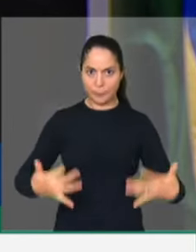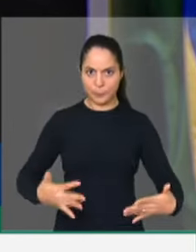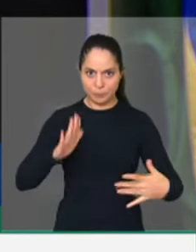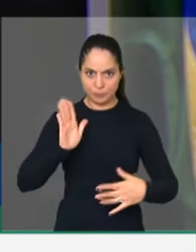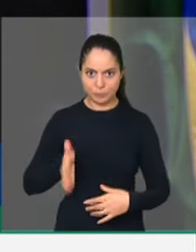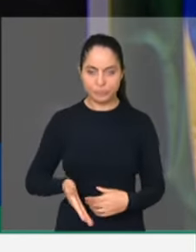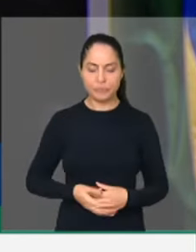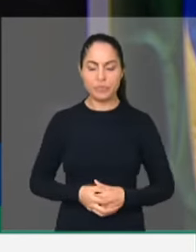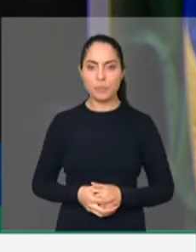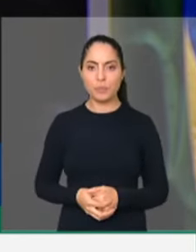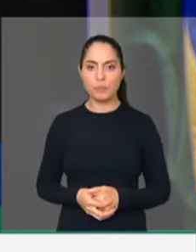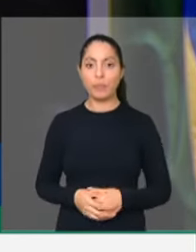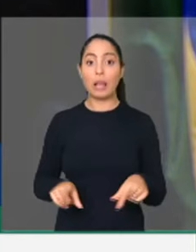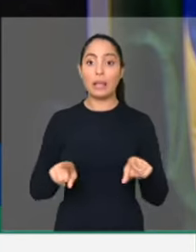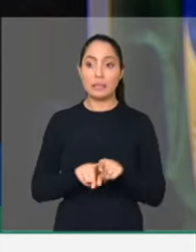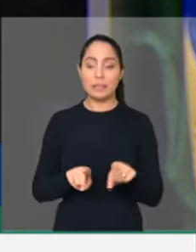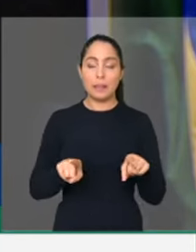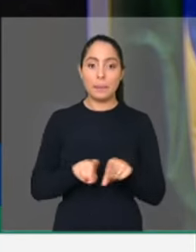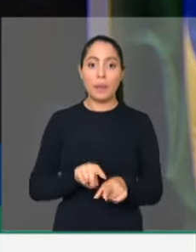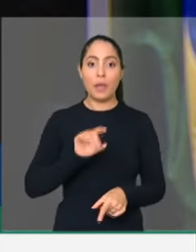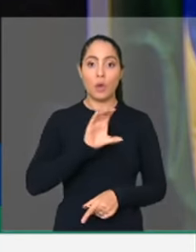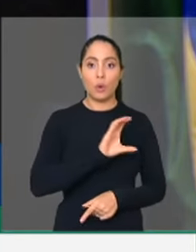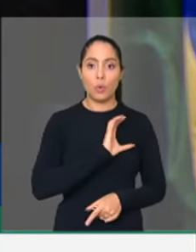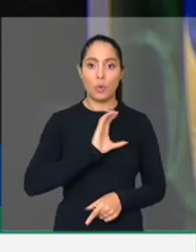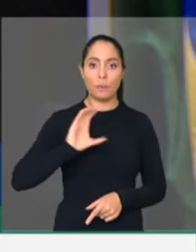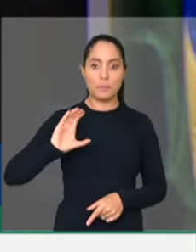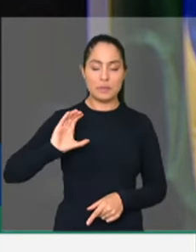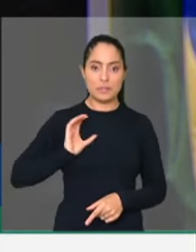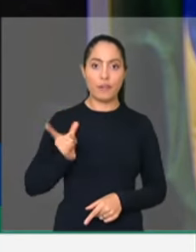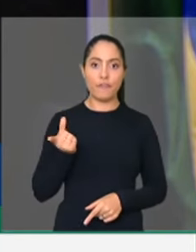FINANÇAS E TRIBUTAÇÃO SOMOS PELA ADEQUAÇÃO FINANCEIRA E ORÇAMENTÁRIA DA MATÉRIA E NO MÉRITO PELA APROVAÇÃO DO